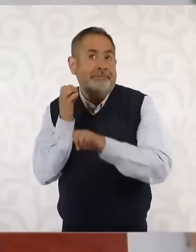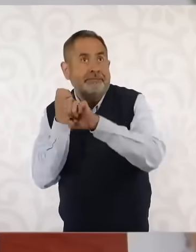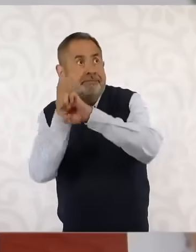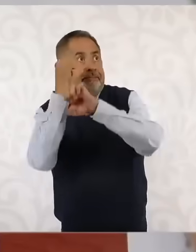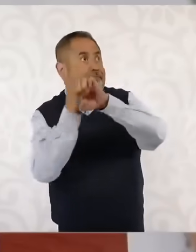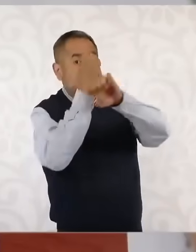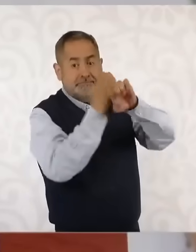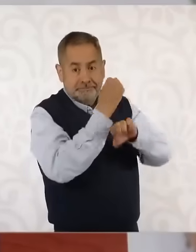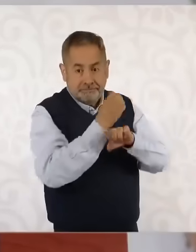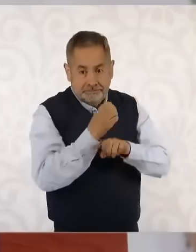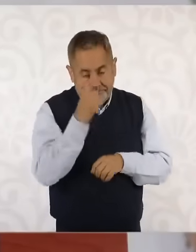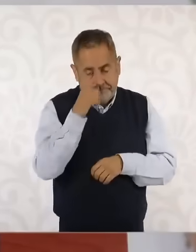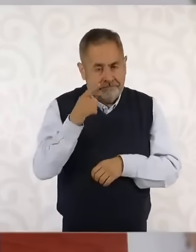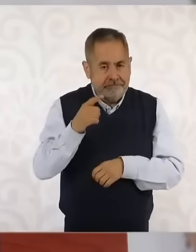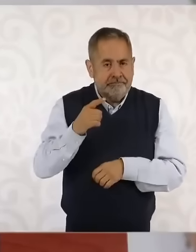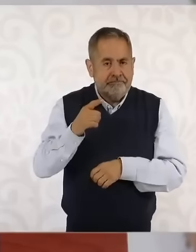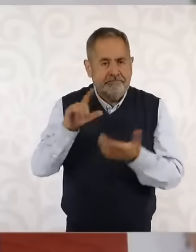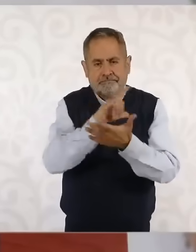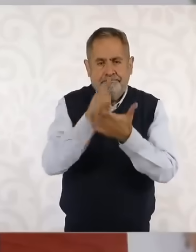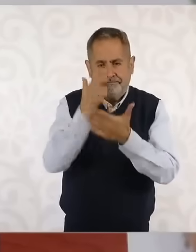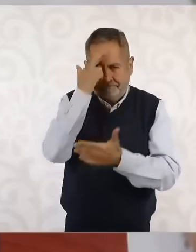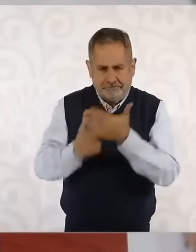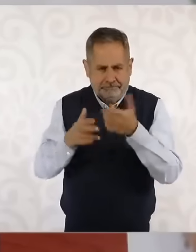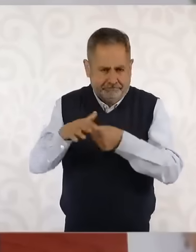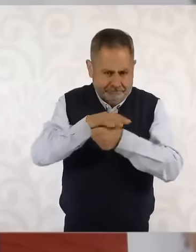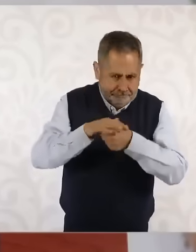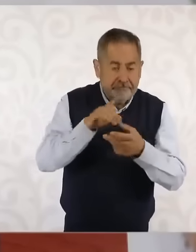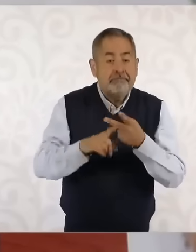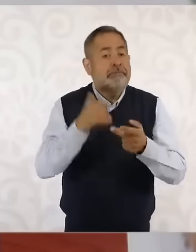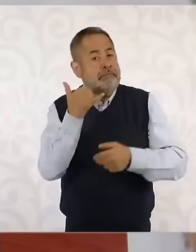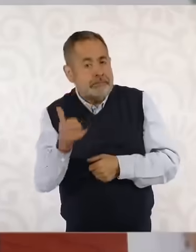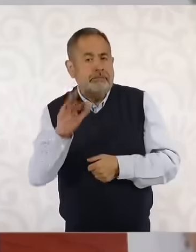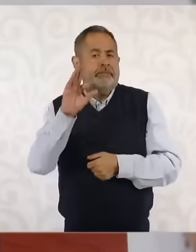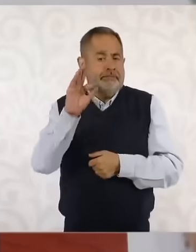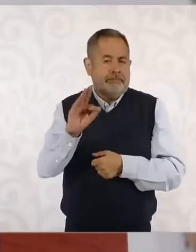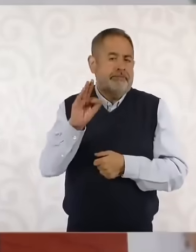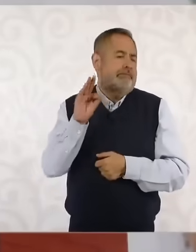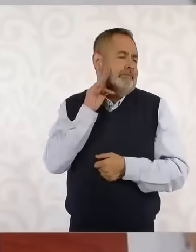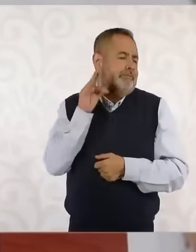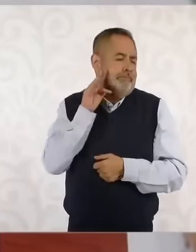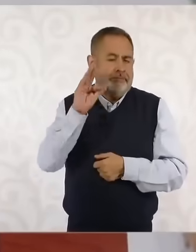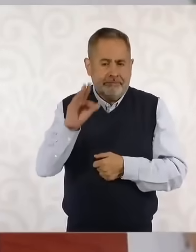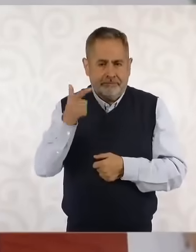para el delito del fuero común y la Fiscalía General de la República son fundamentales en la